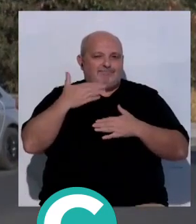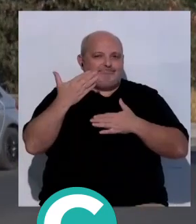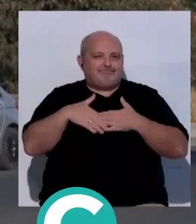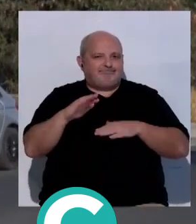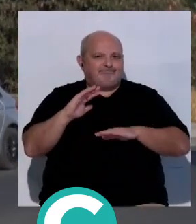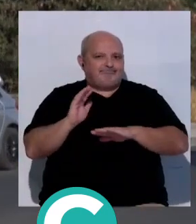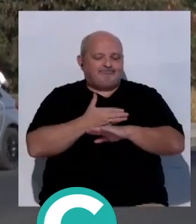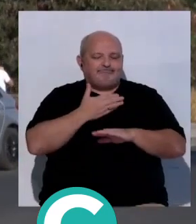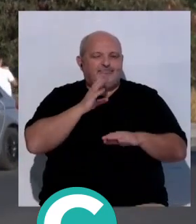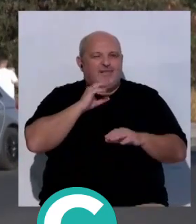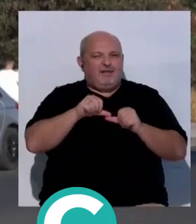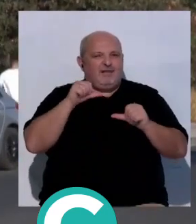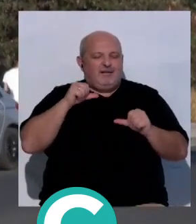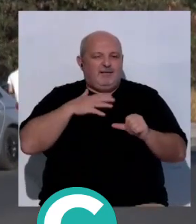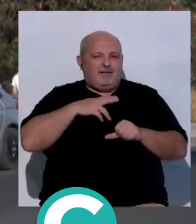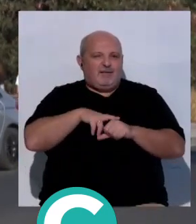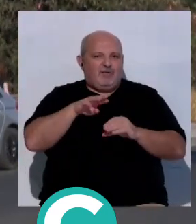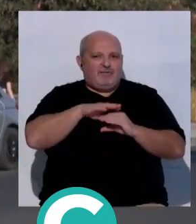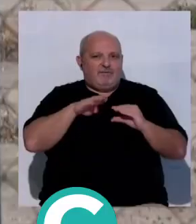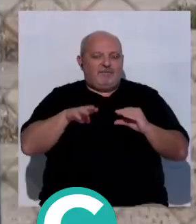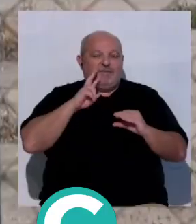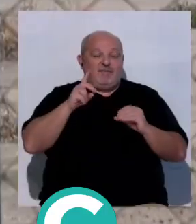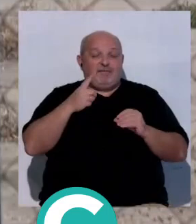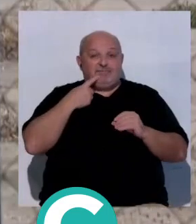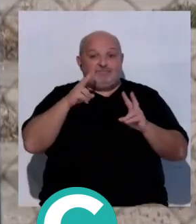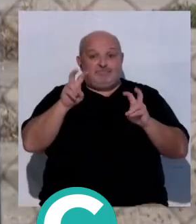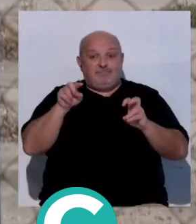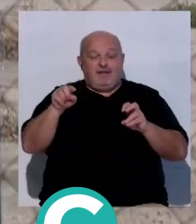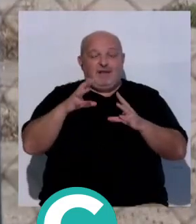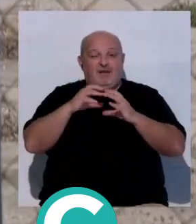confirmado el delegado de zona franca en Cádiz que añade además que el acuerdo entre las partes